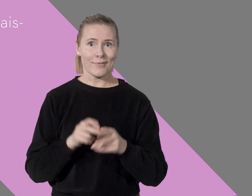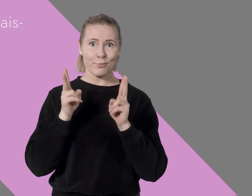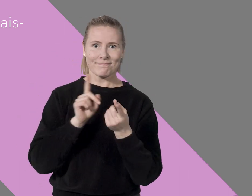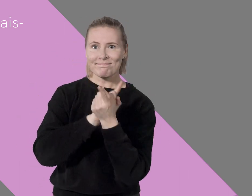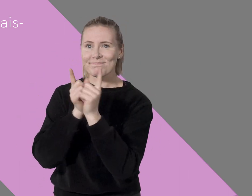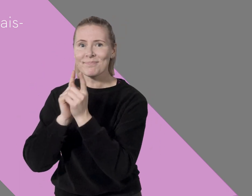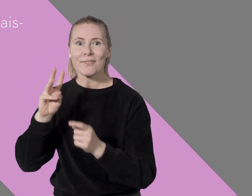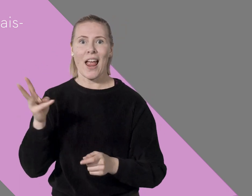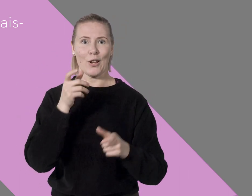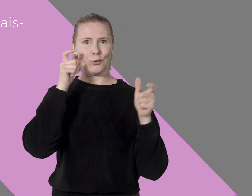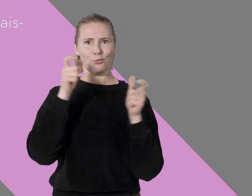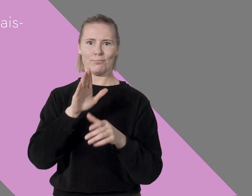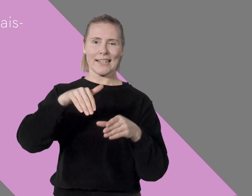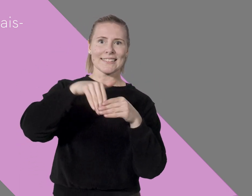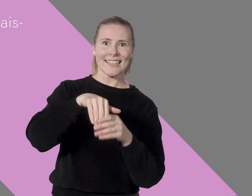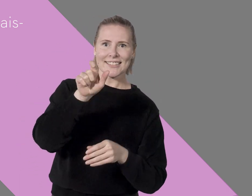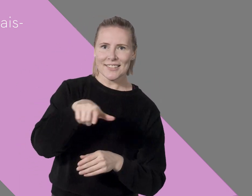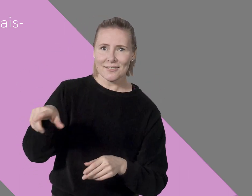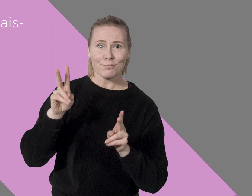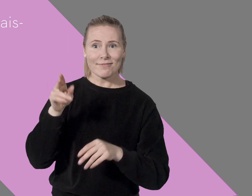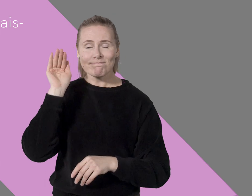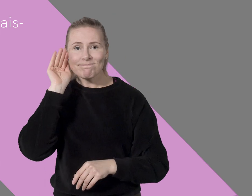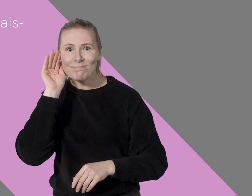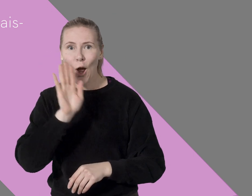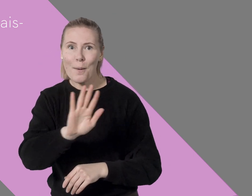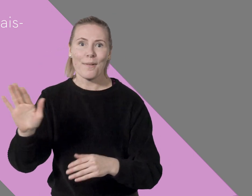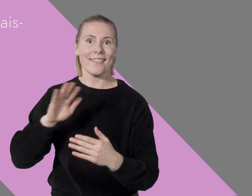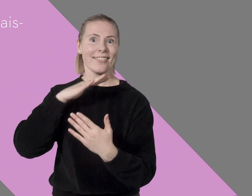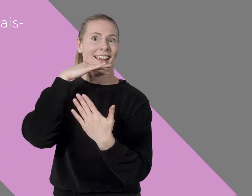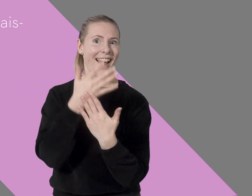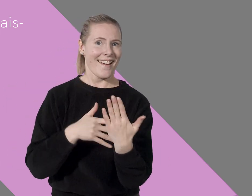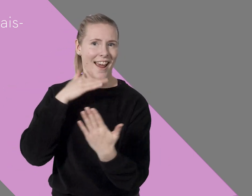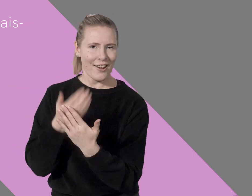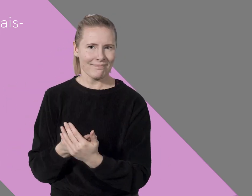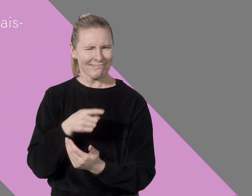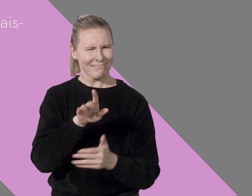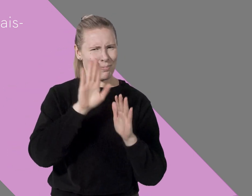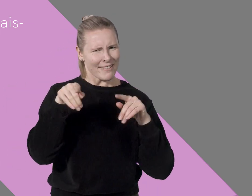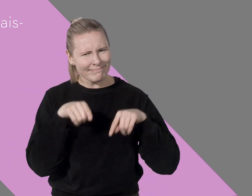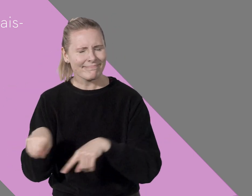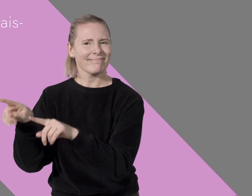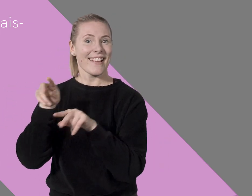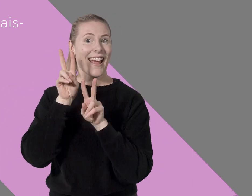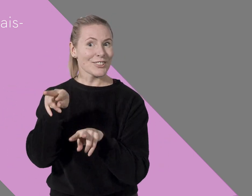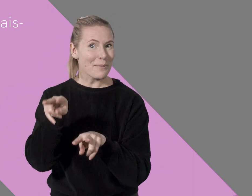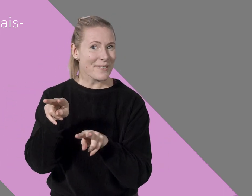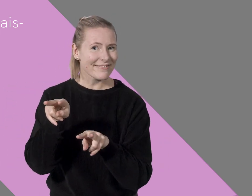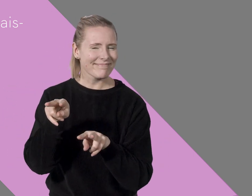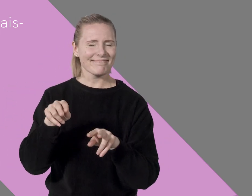tavataan sen jäseniä ja kuullaan heidän tarinoitaan. Käykäähän katsomassa!